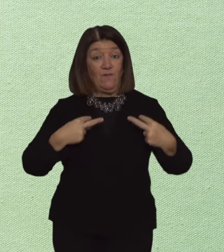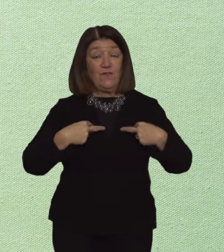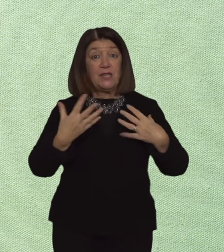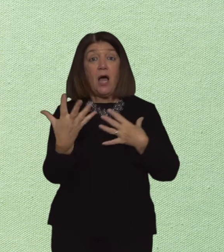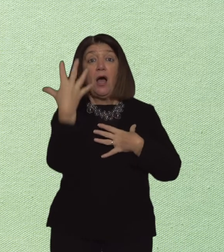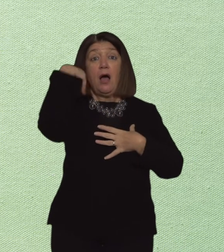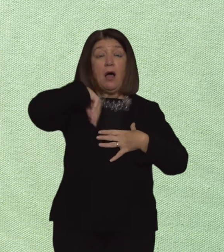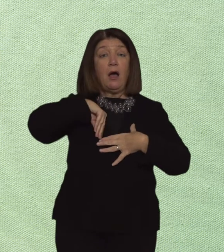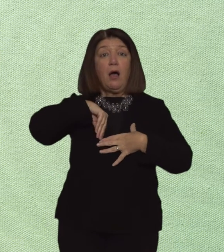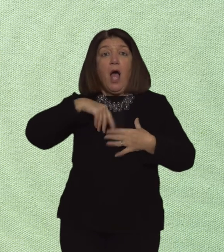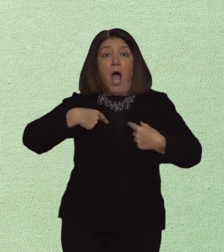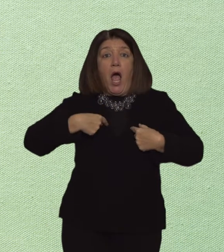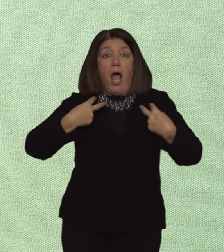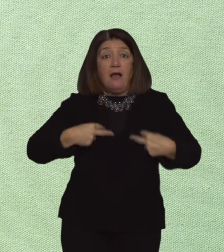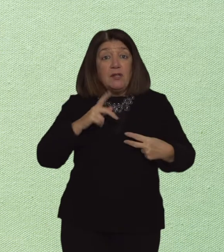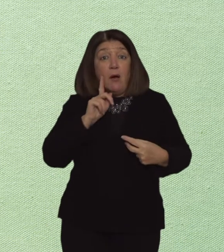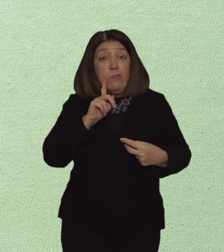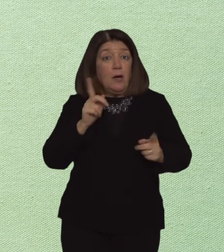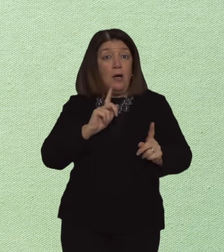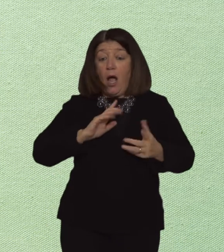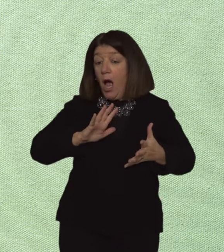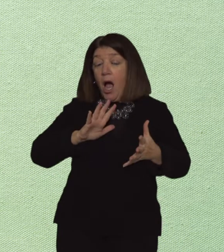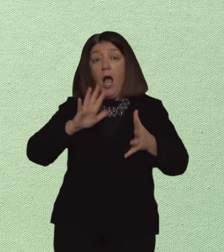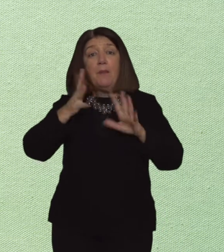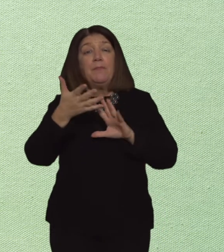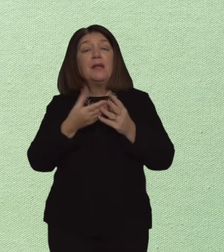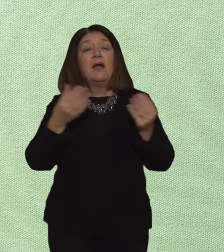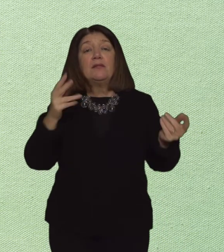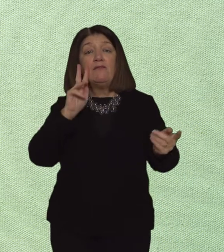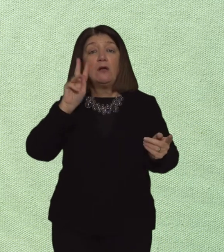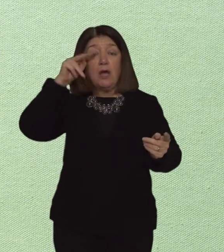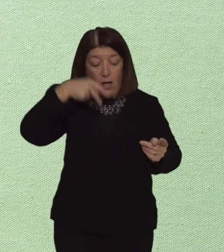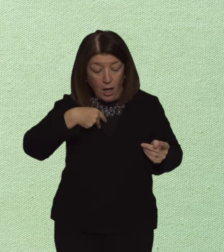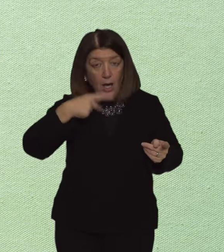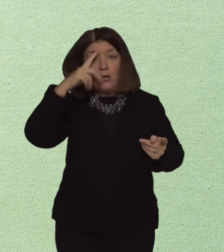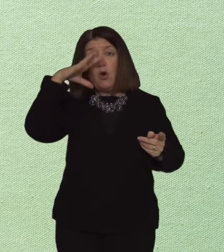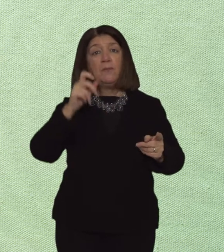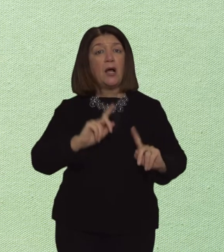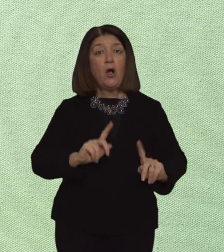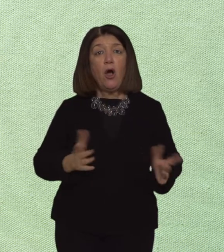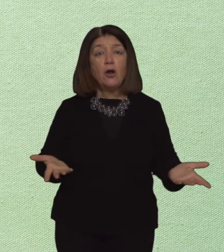modo. Noi a volte neanche ce ne rendiamo conto, e questo cambiamento entra soprattutto nella